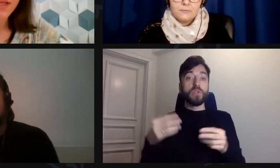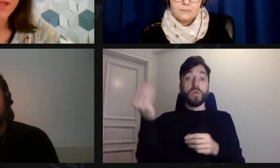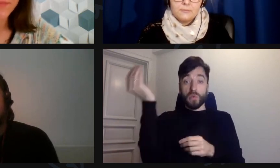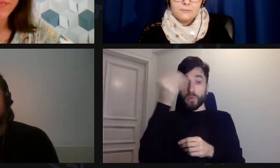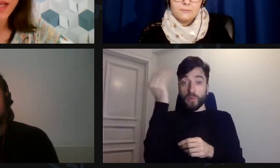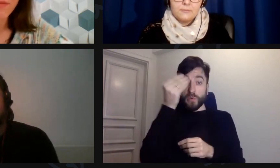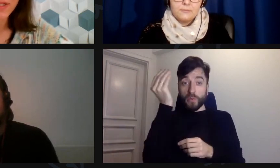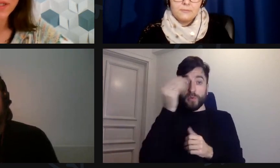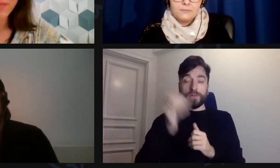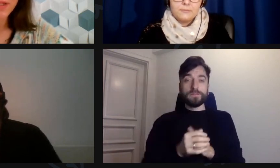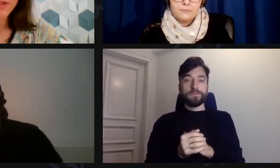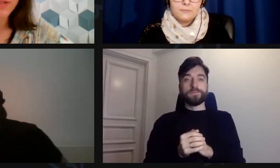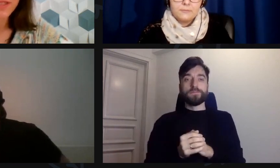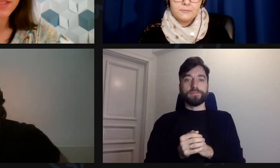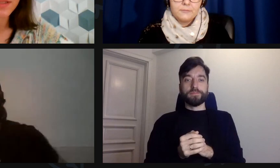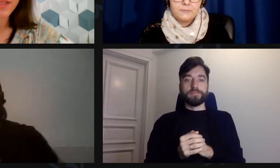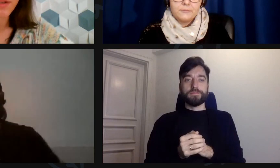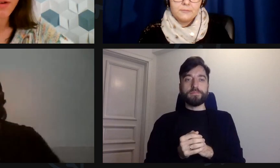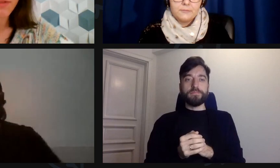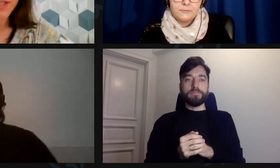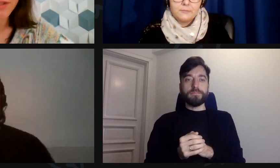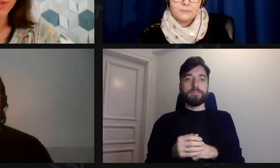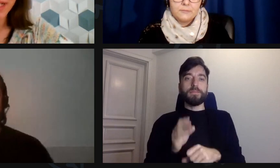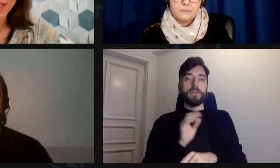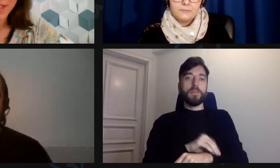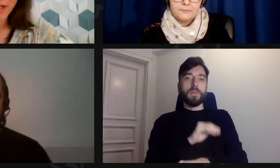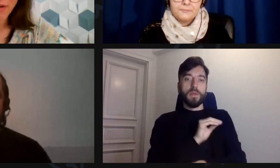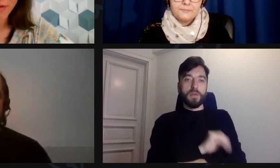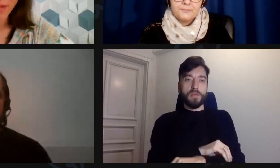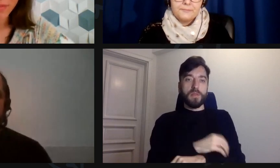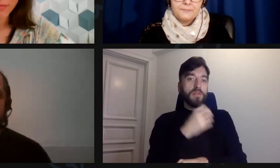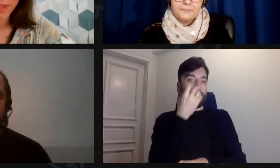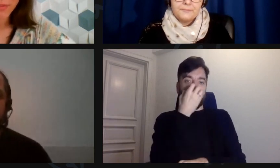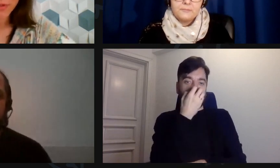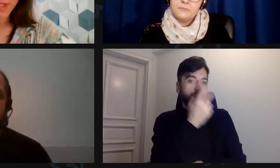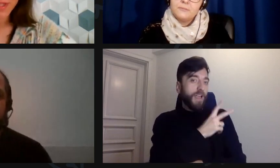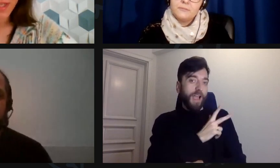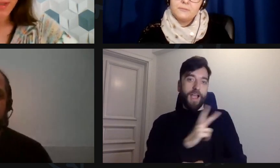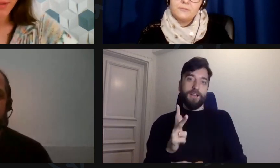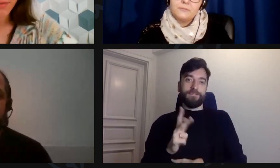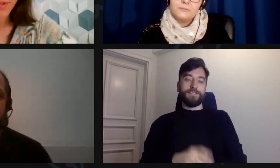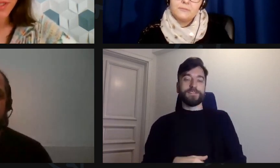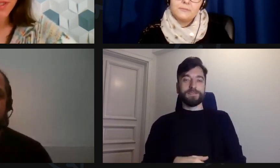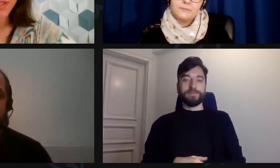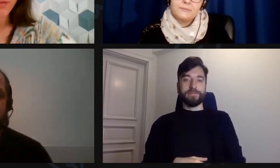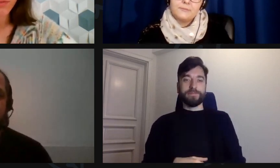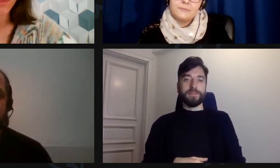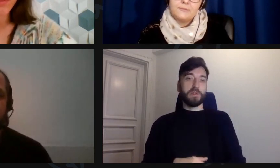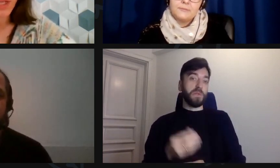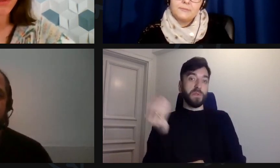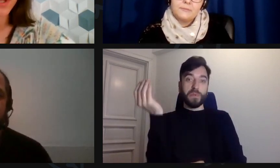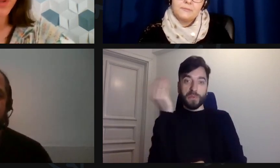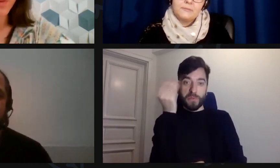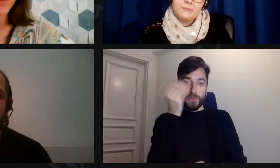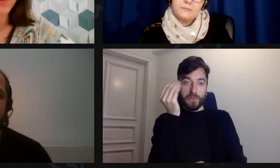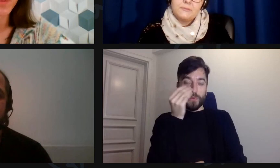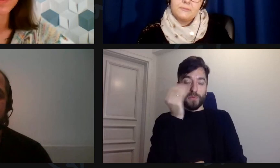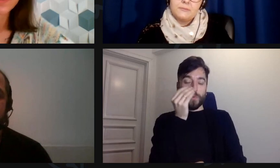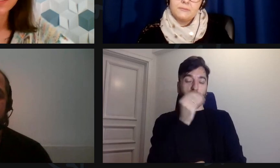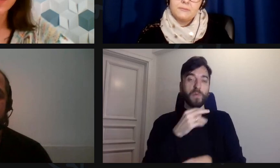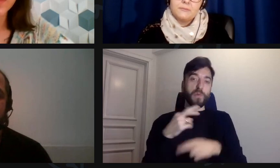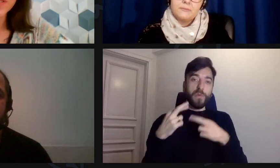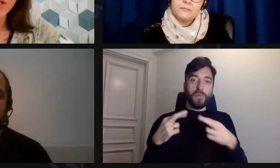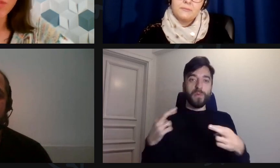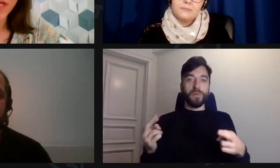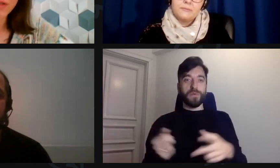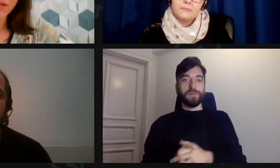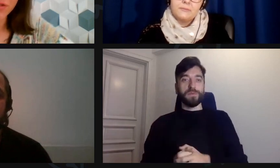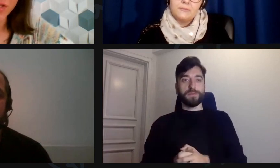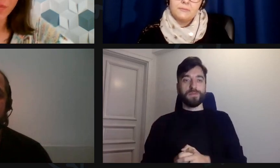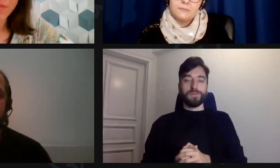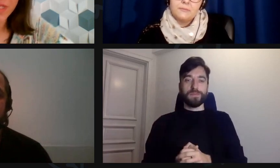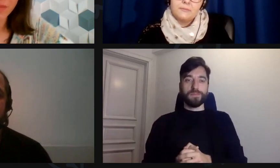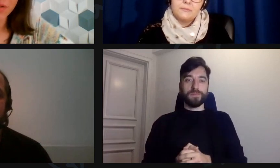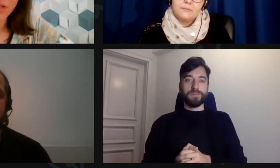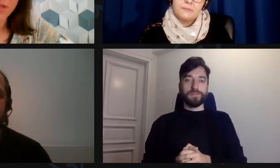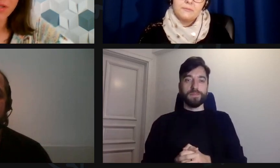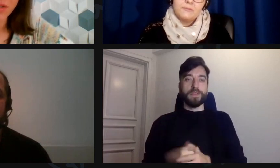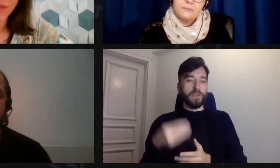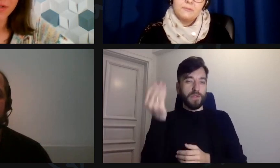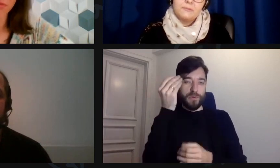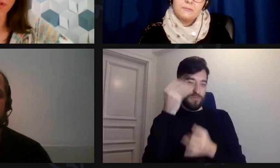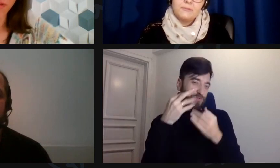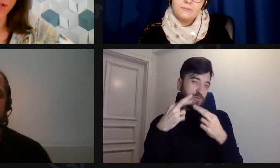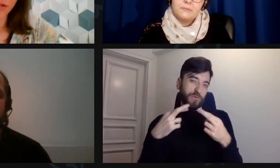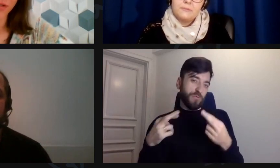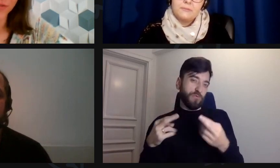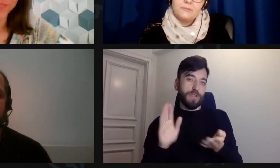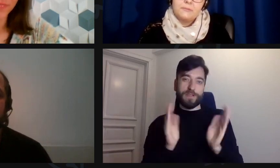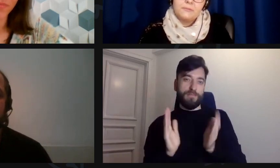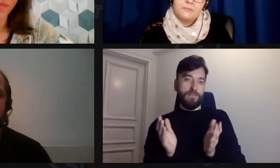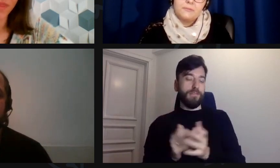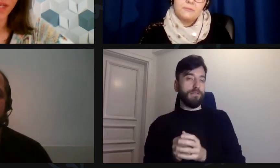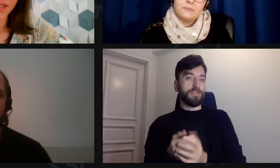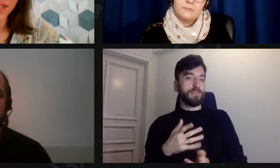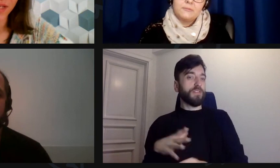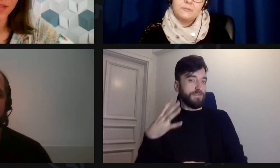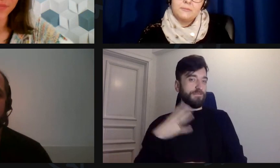i te metody cyrkowe są dla każdego, można się uczyć na różny sposób, to jest duża wartość.